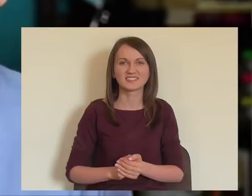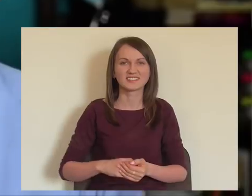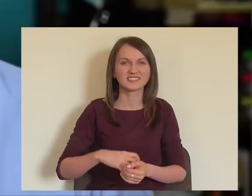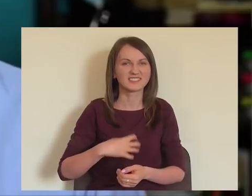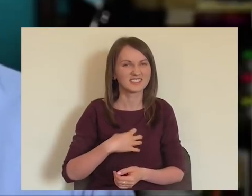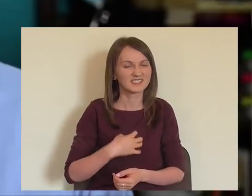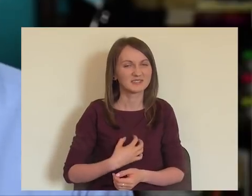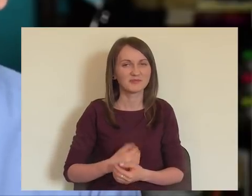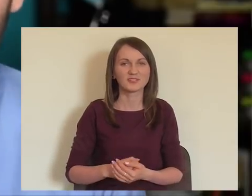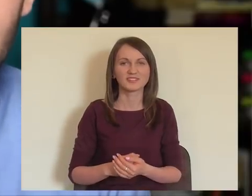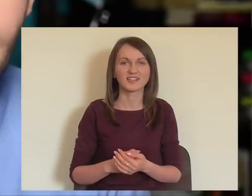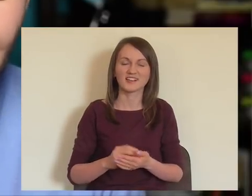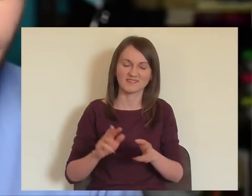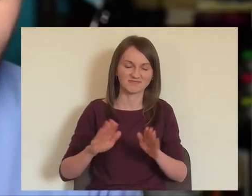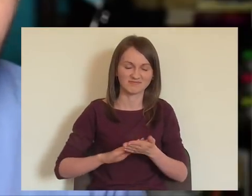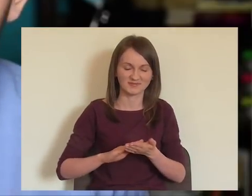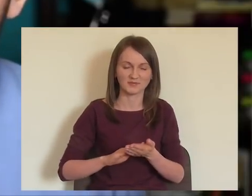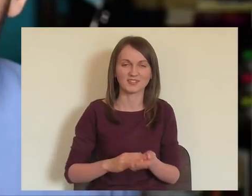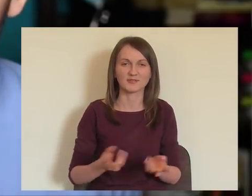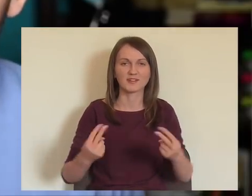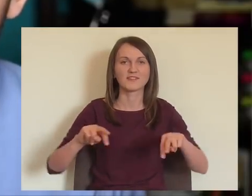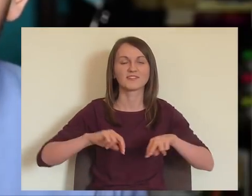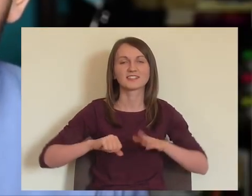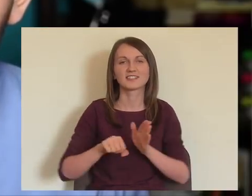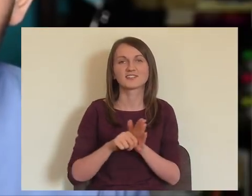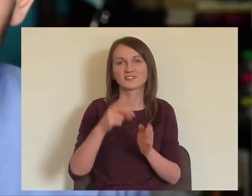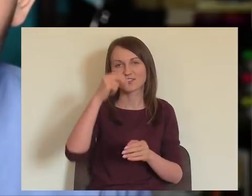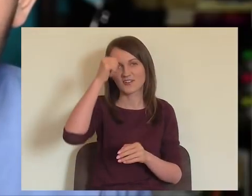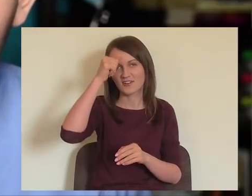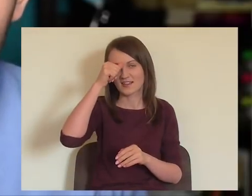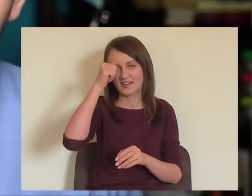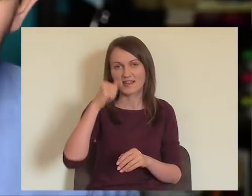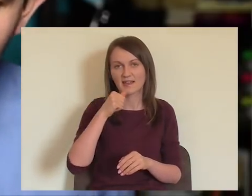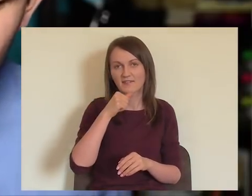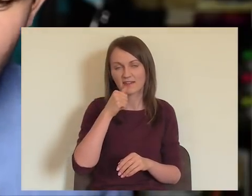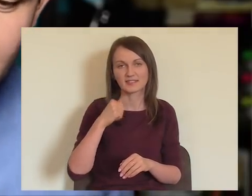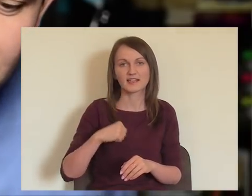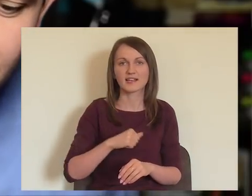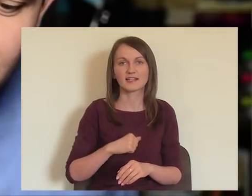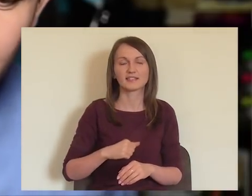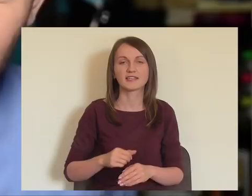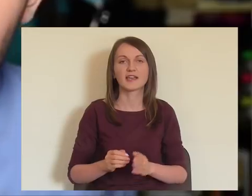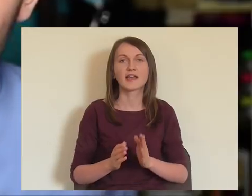jeśli chodzi o aparat mowy. Wracając do naszej medytacji - co będziemy dzisiaj medytować?